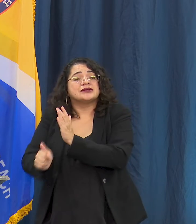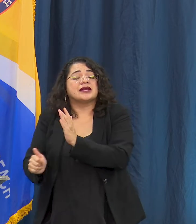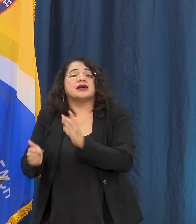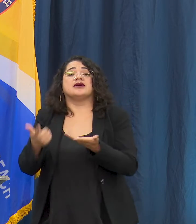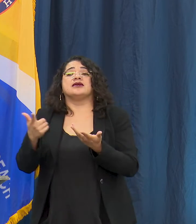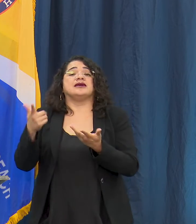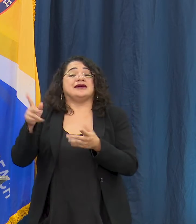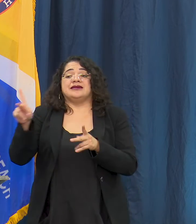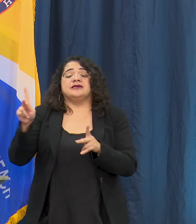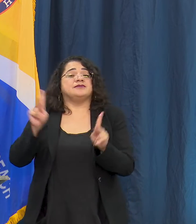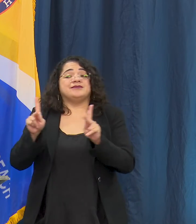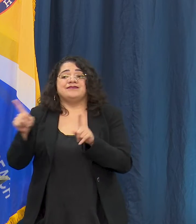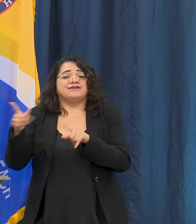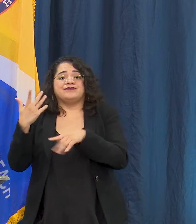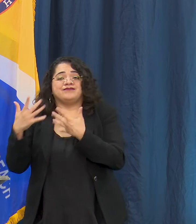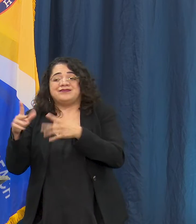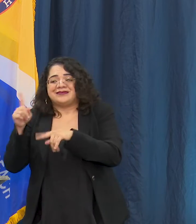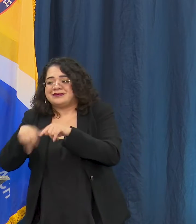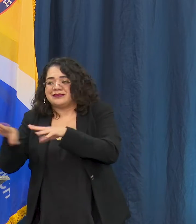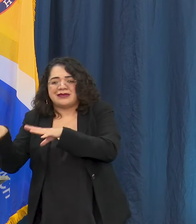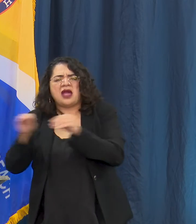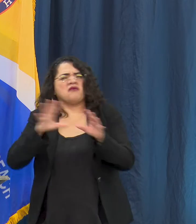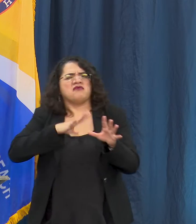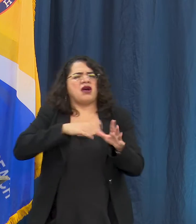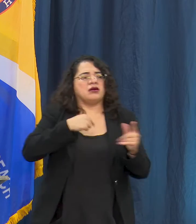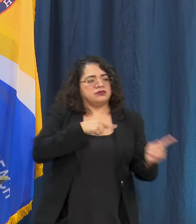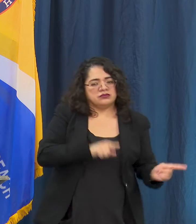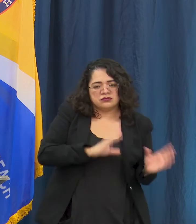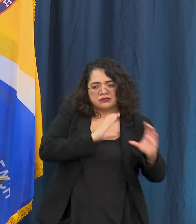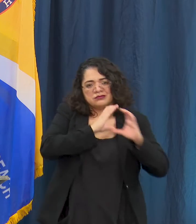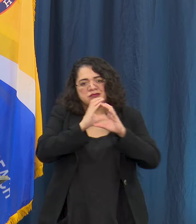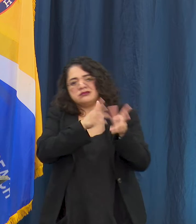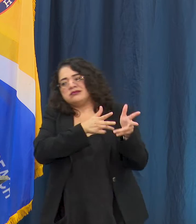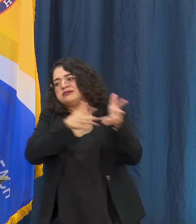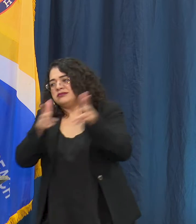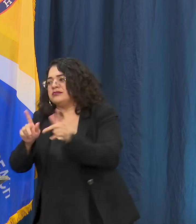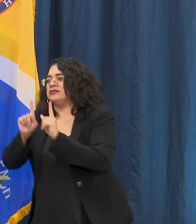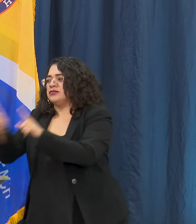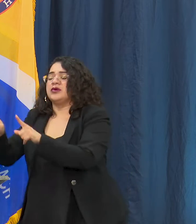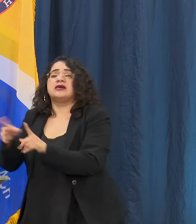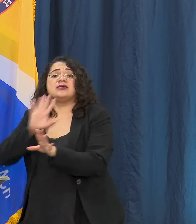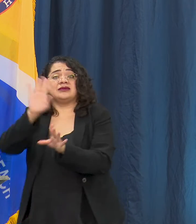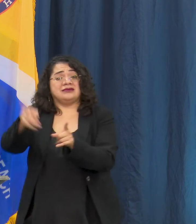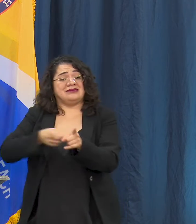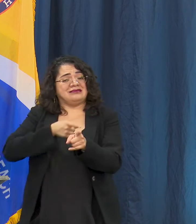plazo el equipo de transporte este es un equipo especially Sado de profesionales